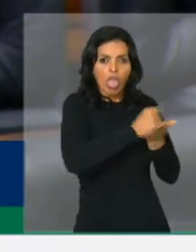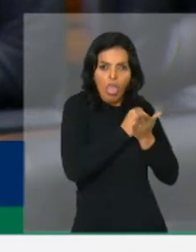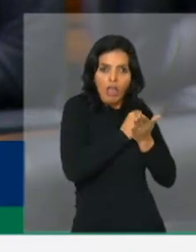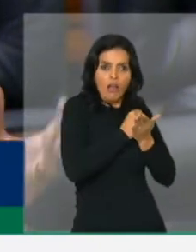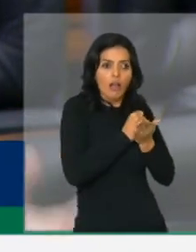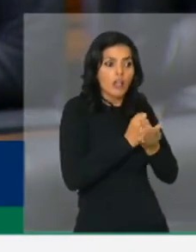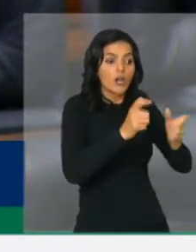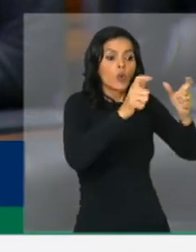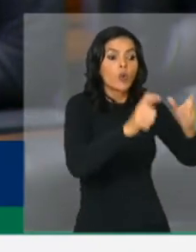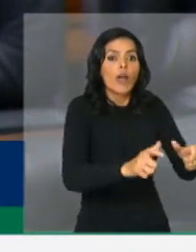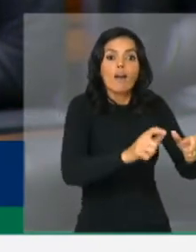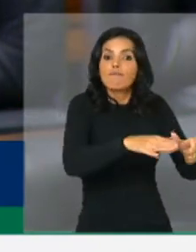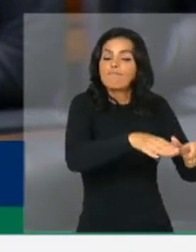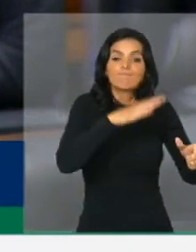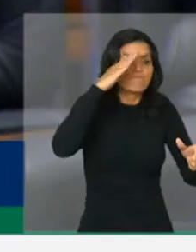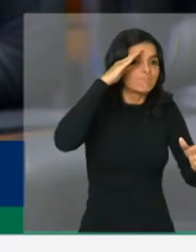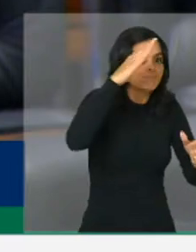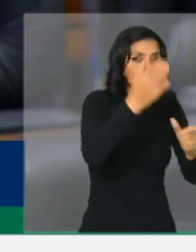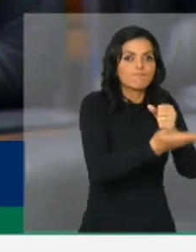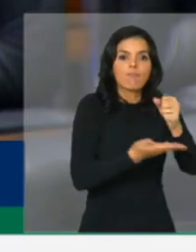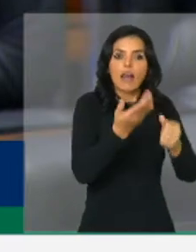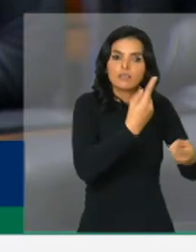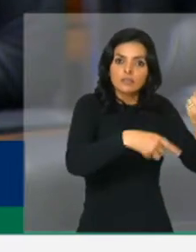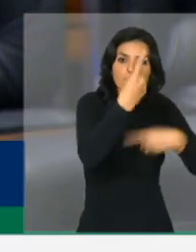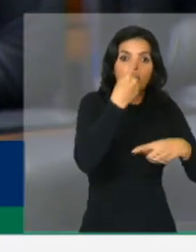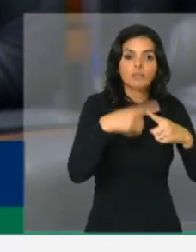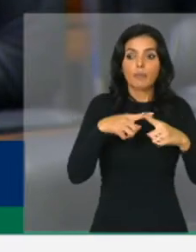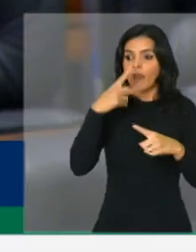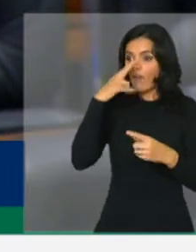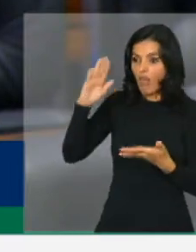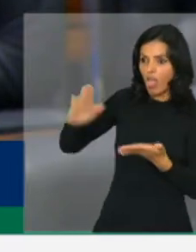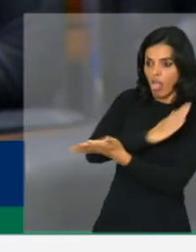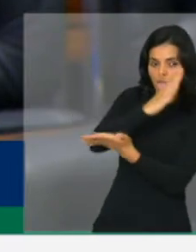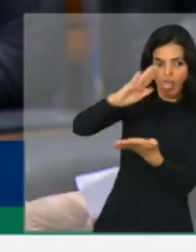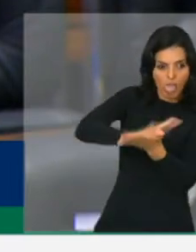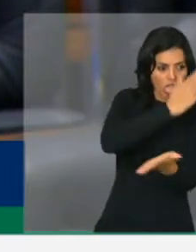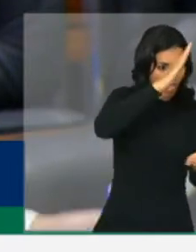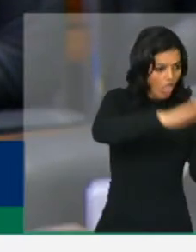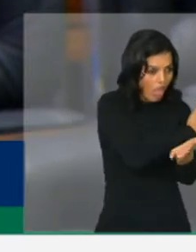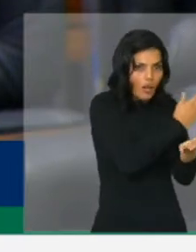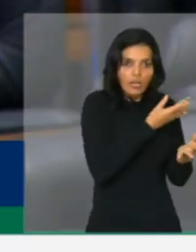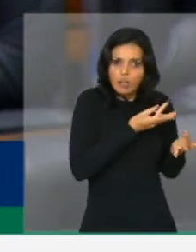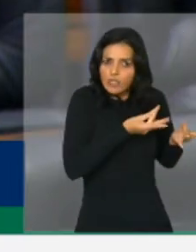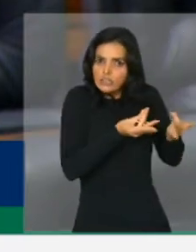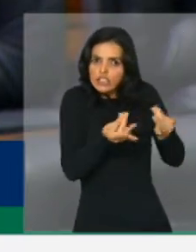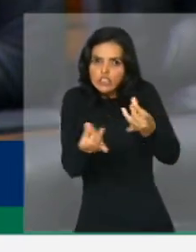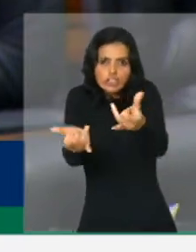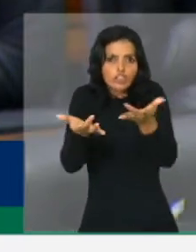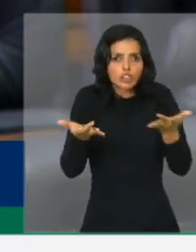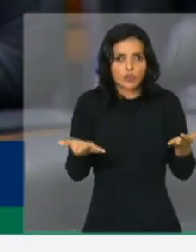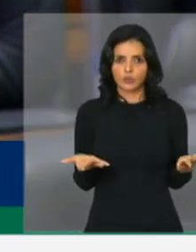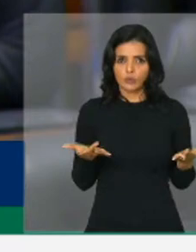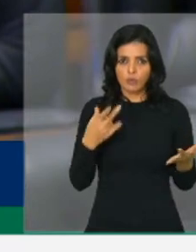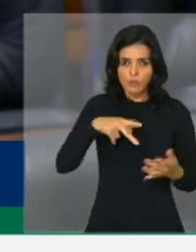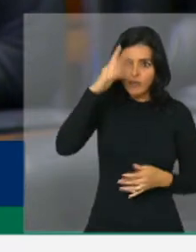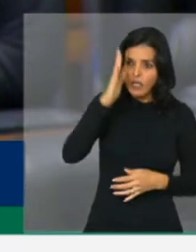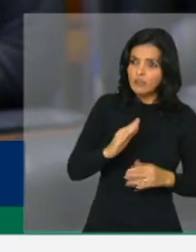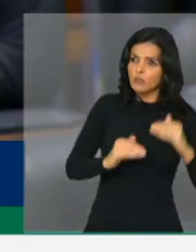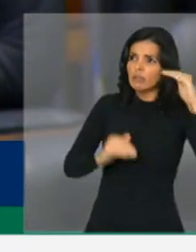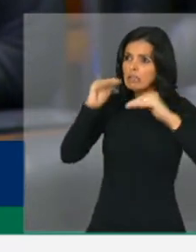FUNDOS DE INVESTIMENTO DA AMAZÔNIA E DO NORDESTE. ISSO É ENCAMINHAR NA CONTRAMÃO DO DESENVOLVIMENTO DESSAS